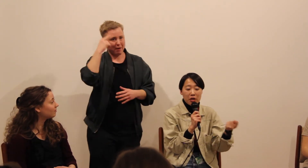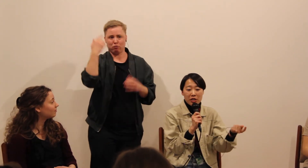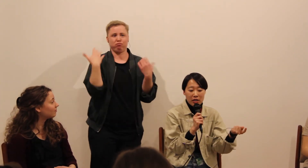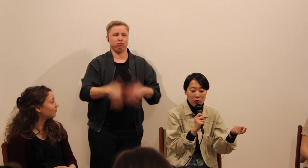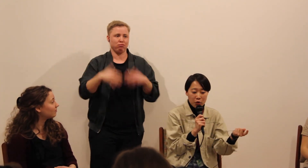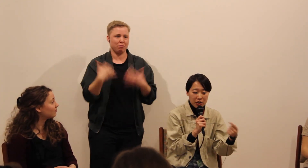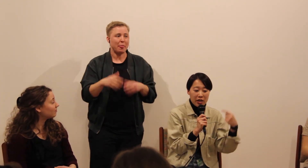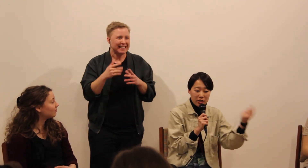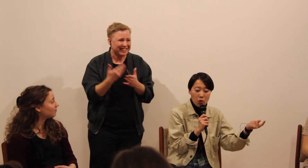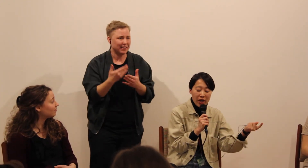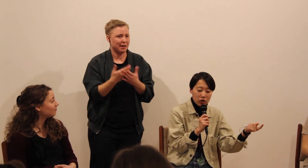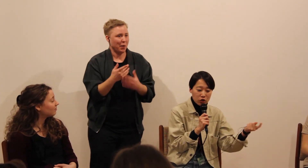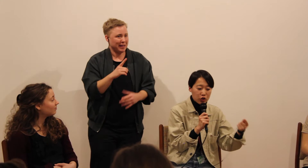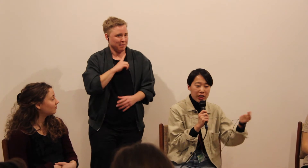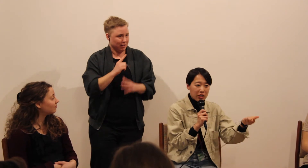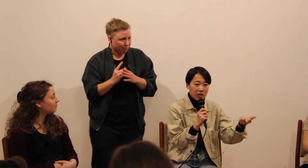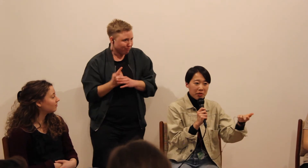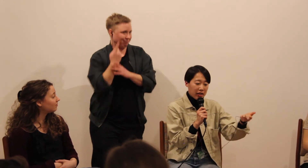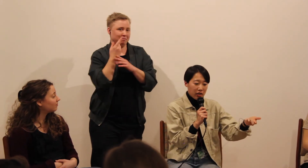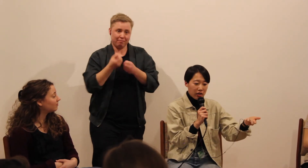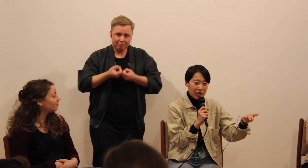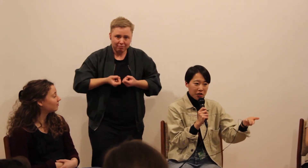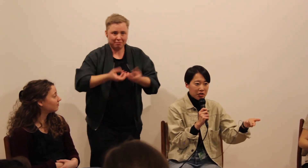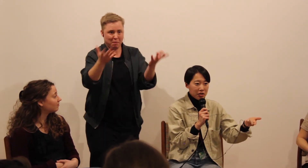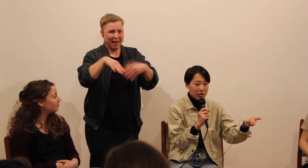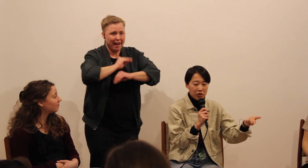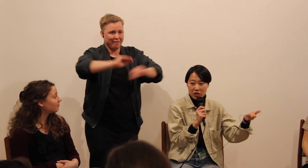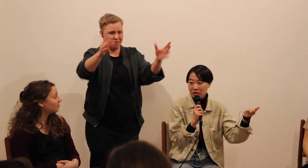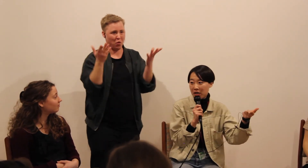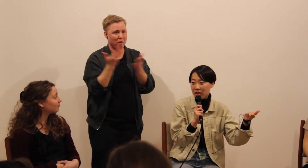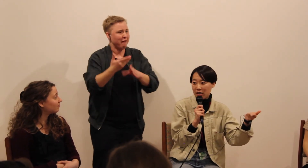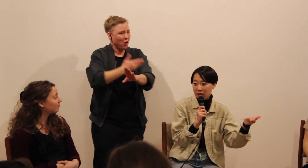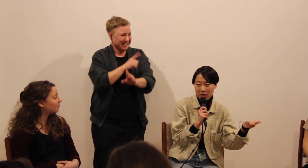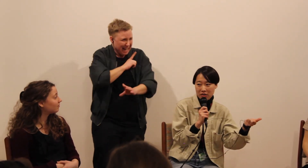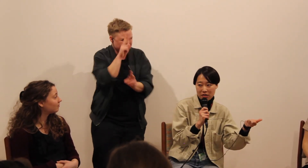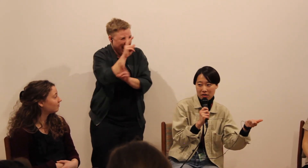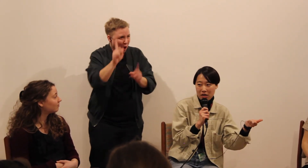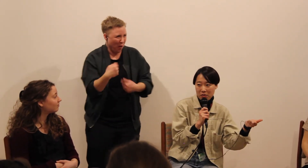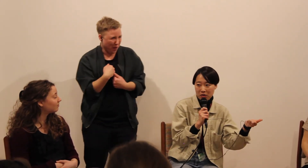Aber es gibt englische Literatur über dieses Thema.